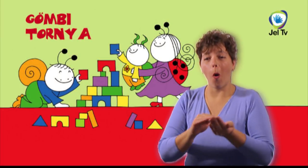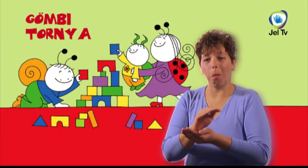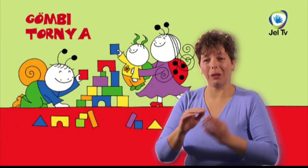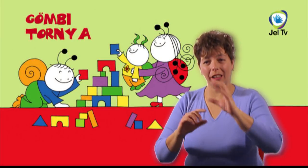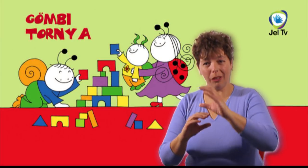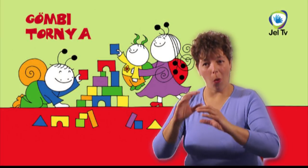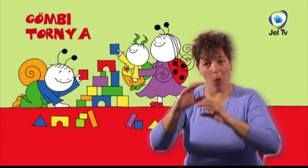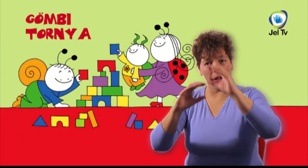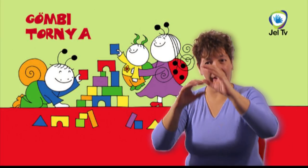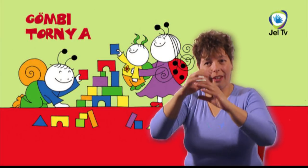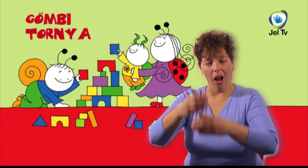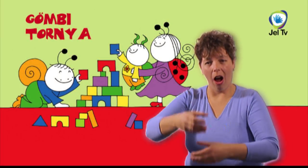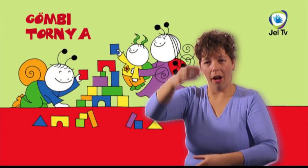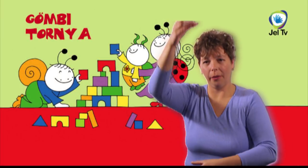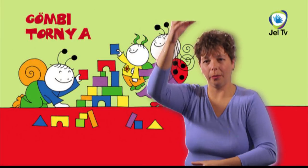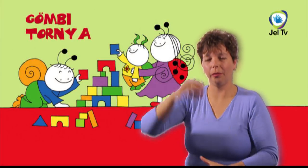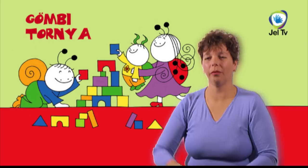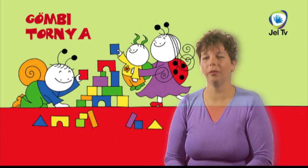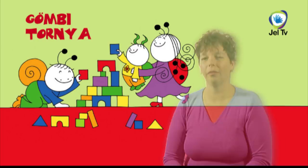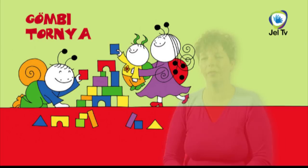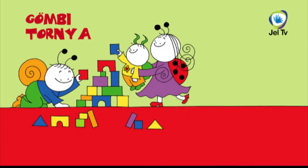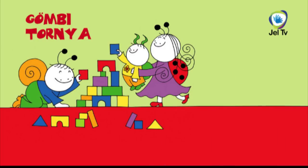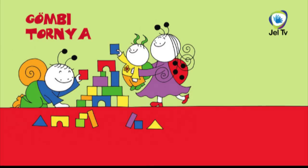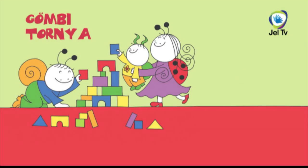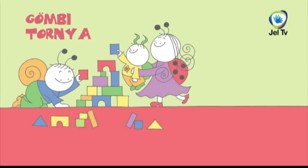Gömbi tornya